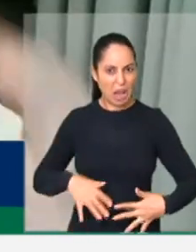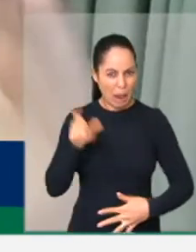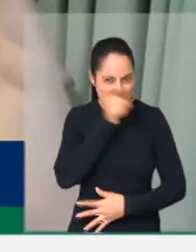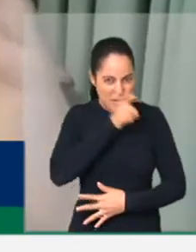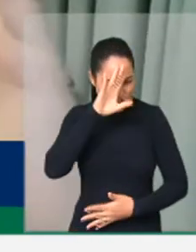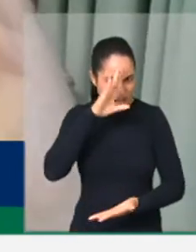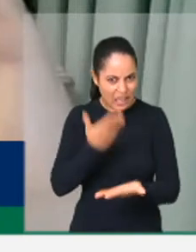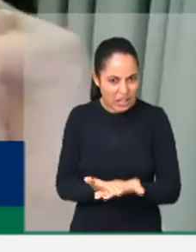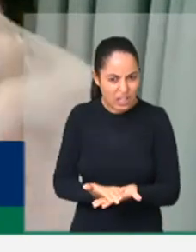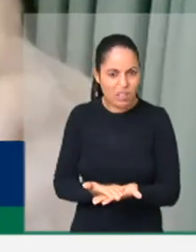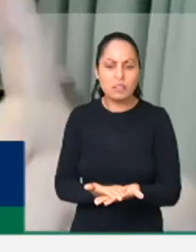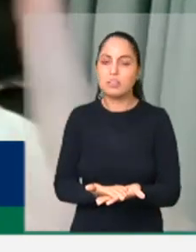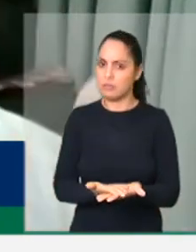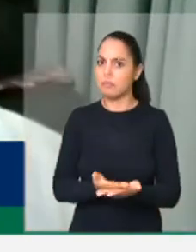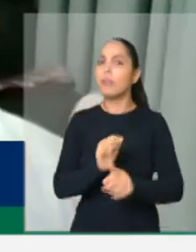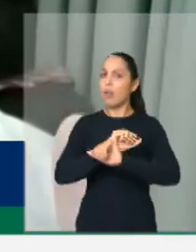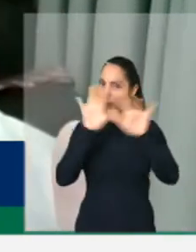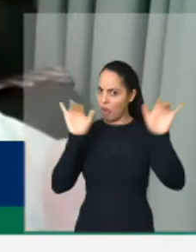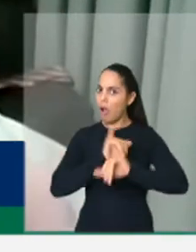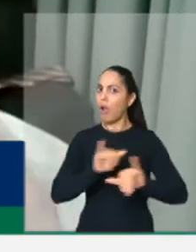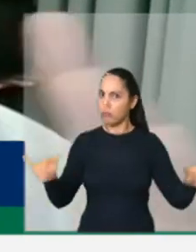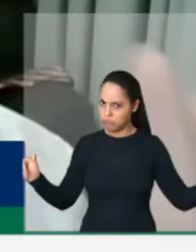SE NOTA QUE ELE FAZ UMA OPOSIÇÃO MAS CONSTRUTIVA AO